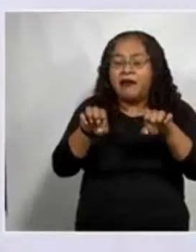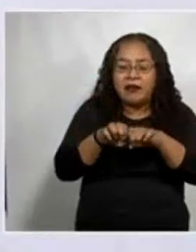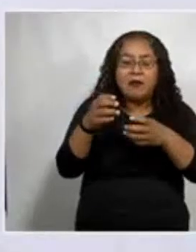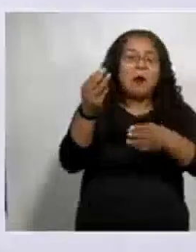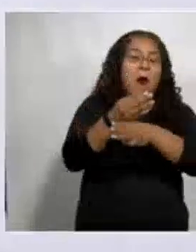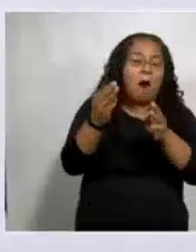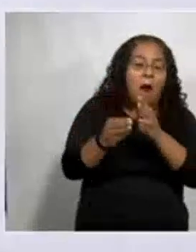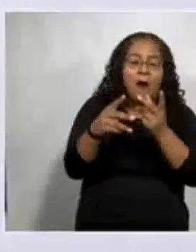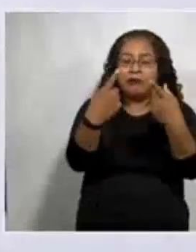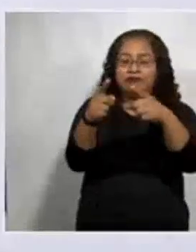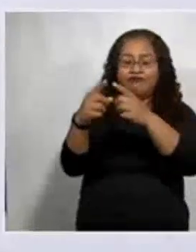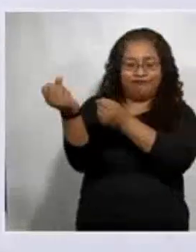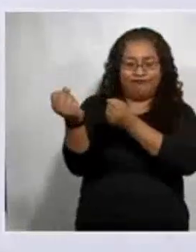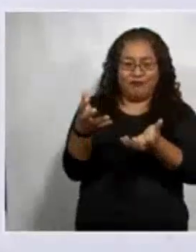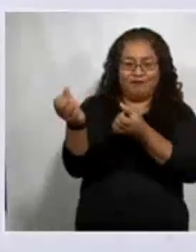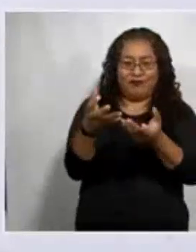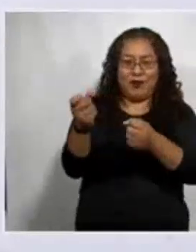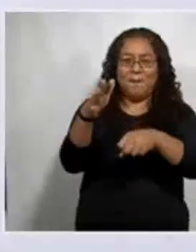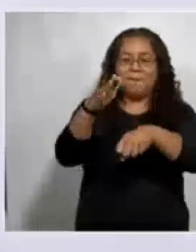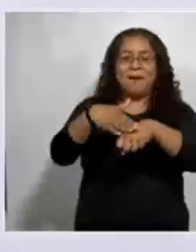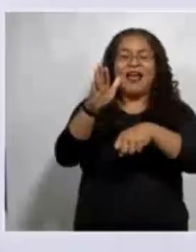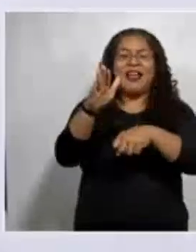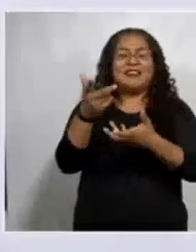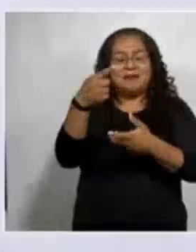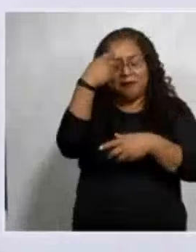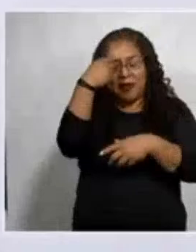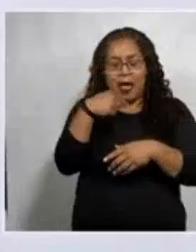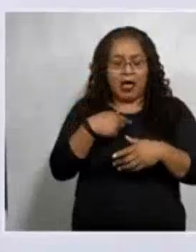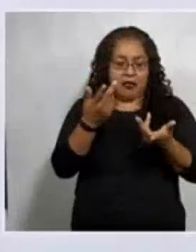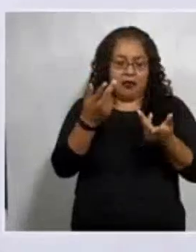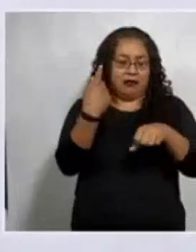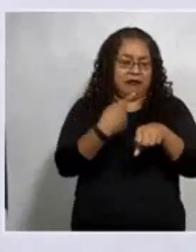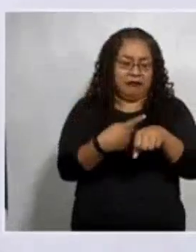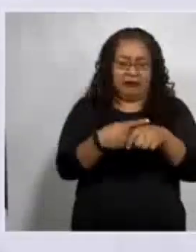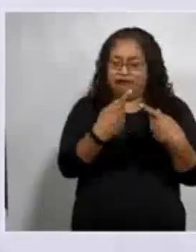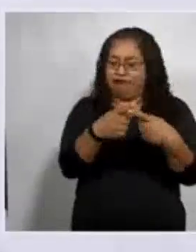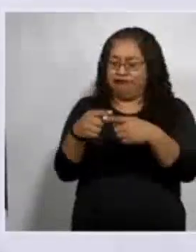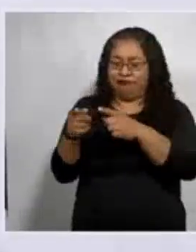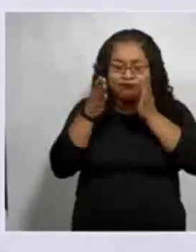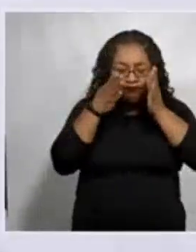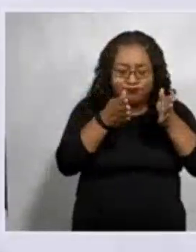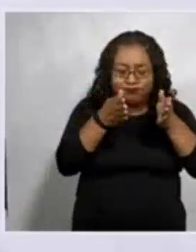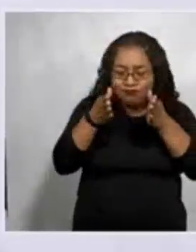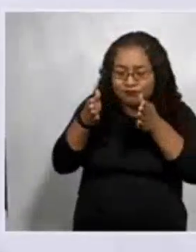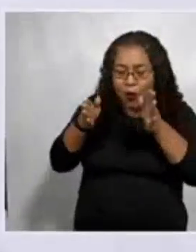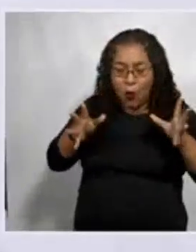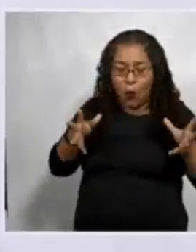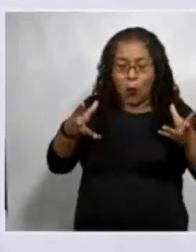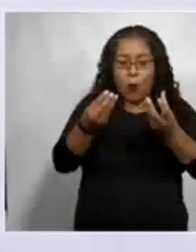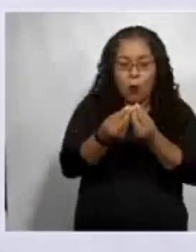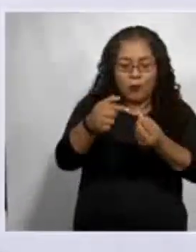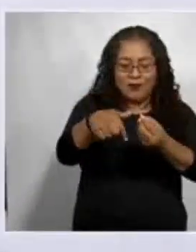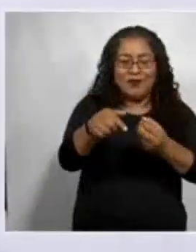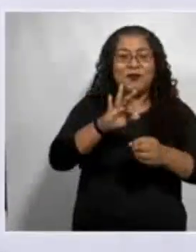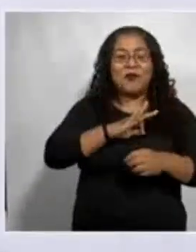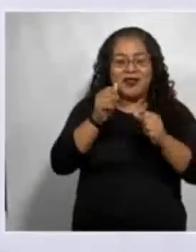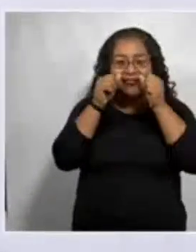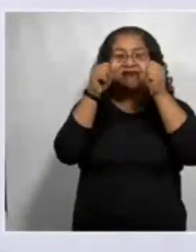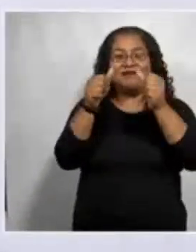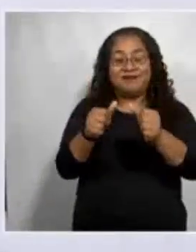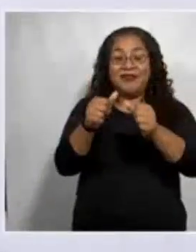que pueda tener todas las especialidades juntas. Entonces, el lunes abre la primera etapa de este